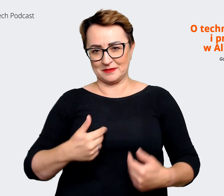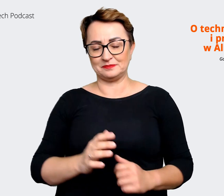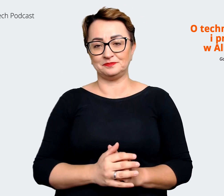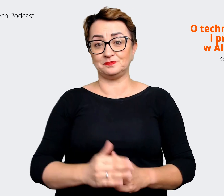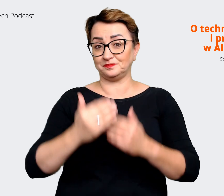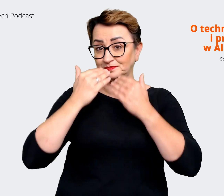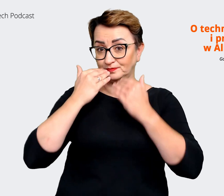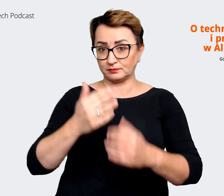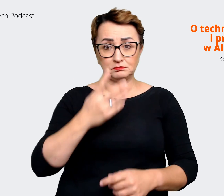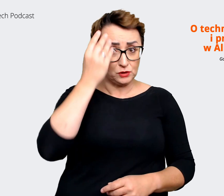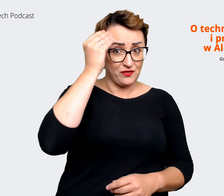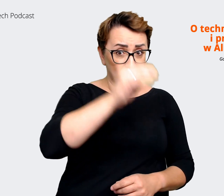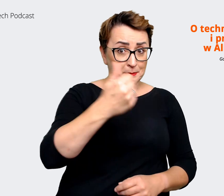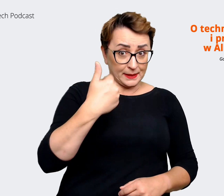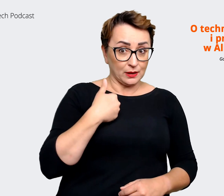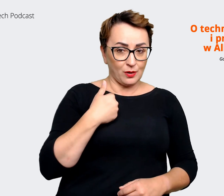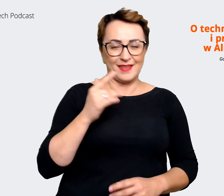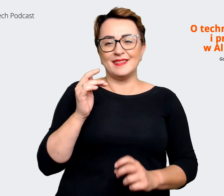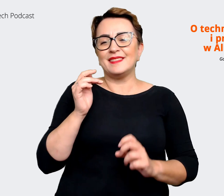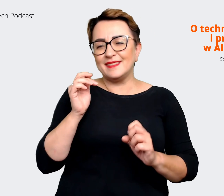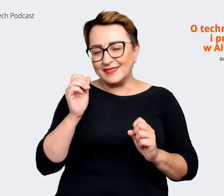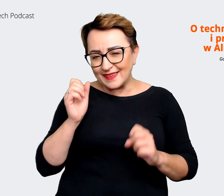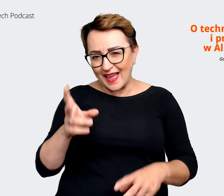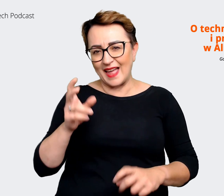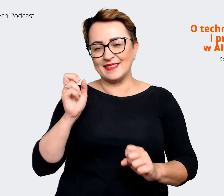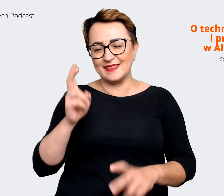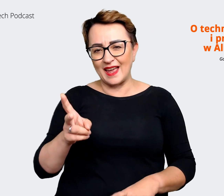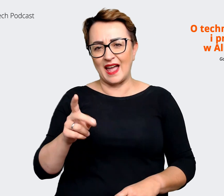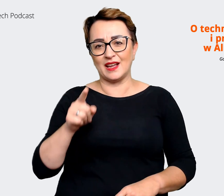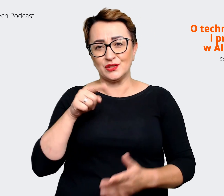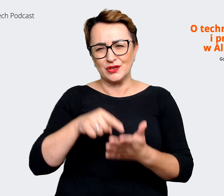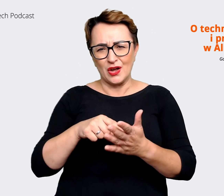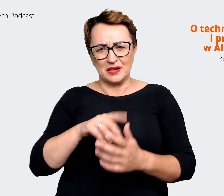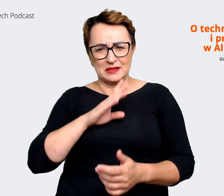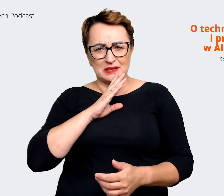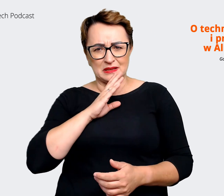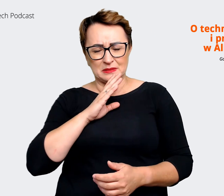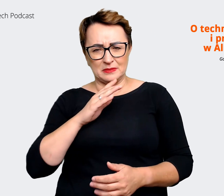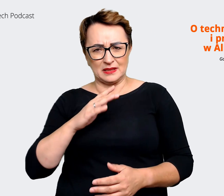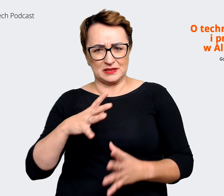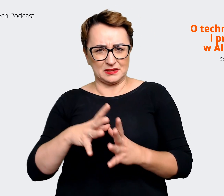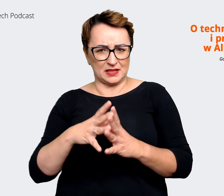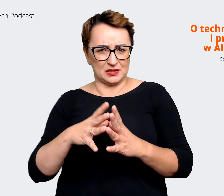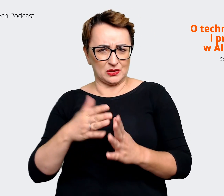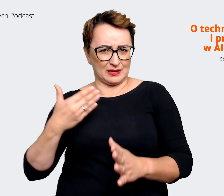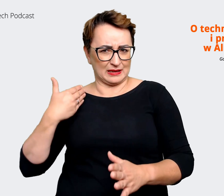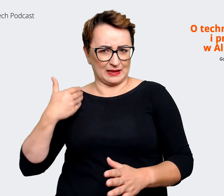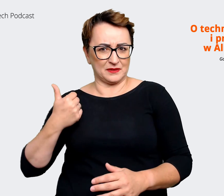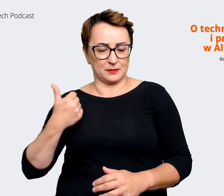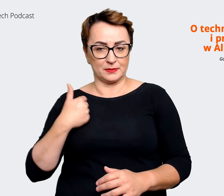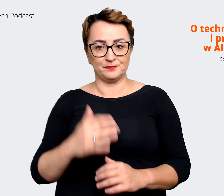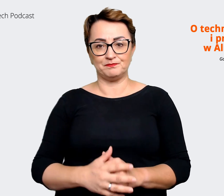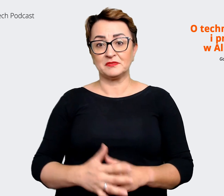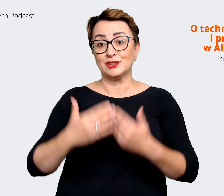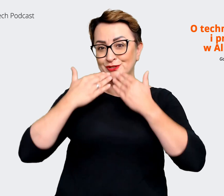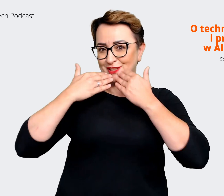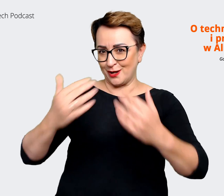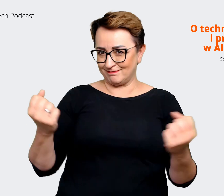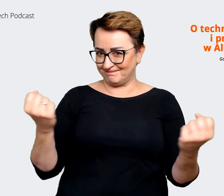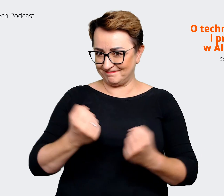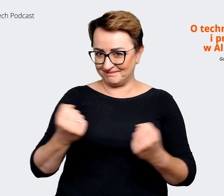Prowadzący: Tak, tak, tak. 10 był jakoś niedawno. Wielkie dzięki. Mam nadzieję, że